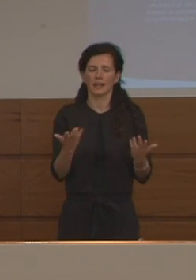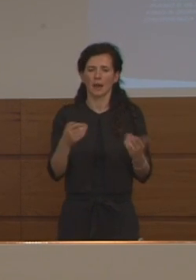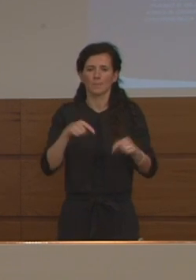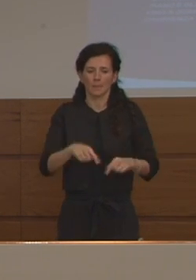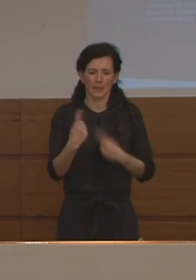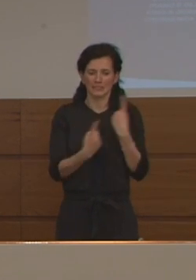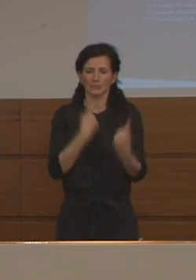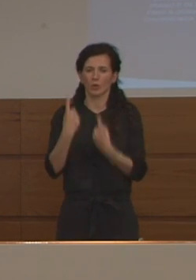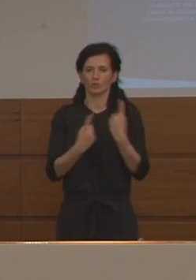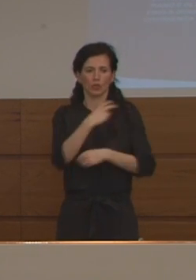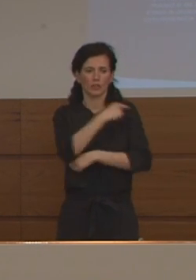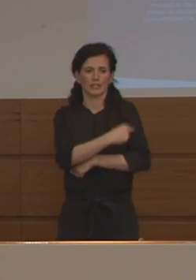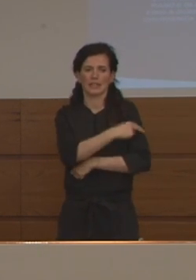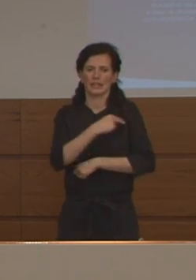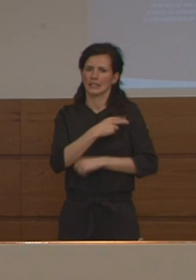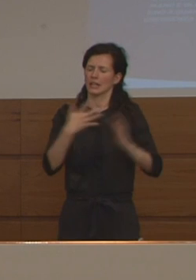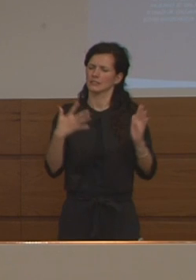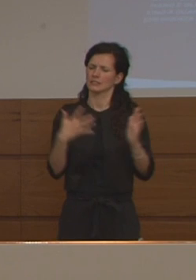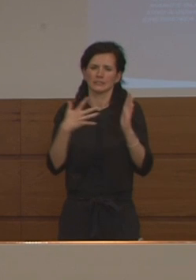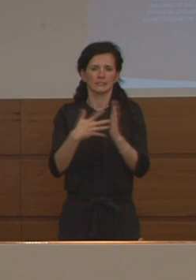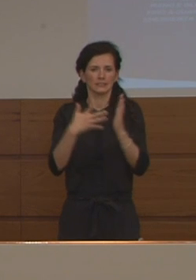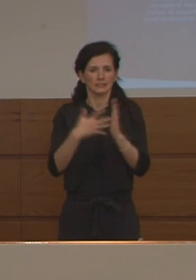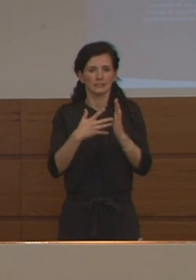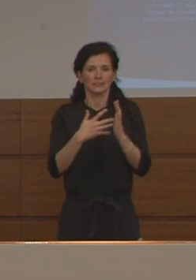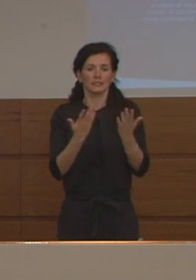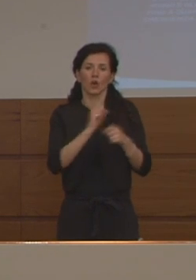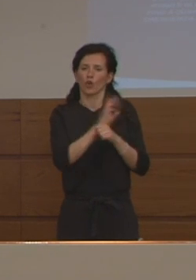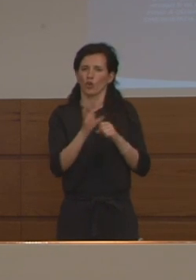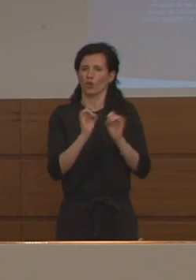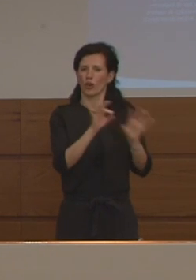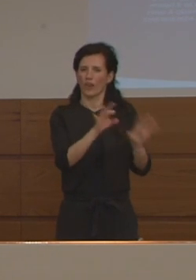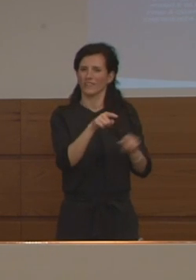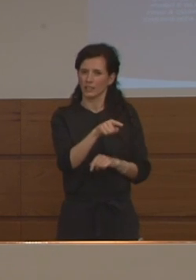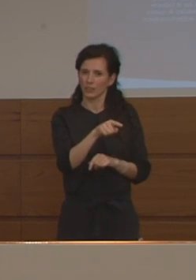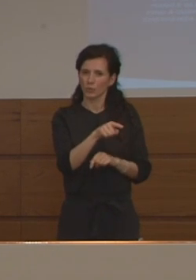sanitaria di particolare sofferenza per il coronavirus. Quindi abbiamo